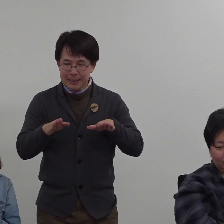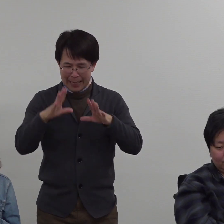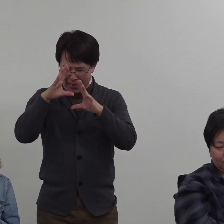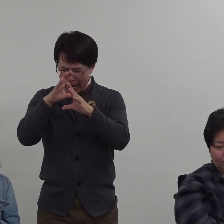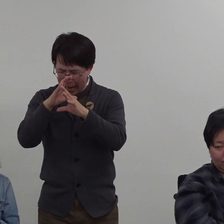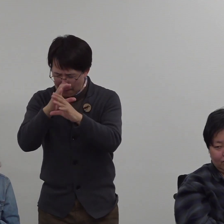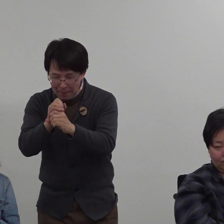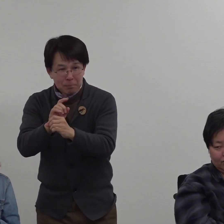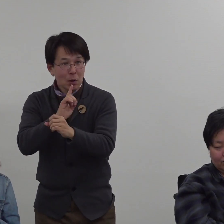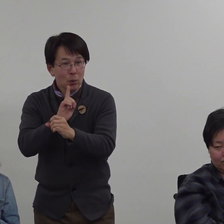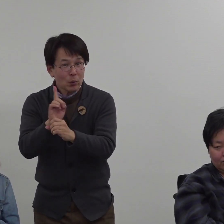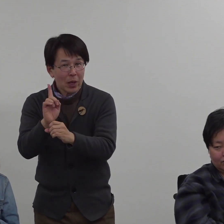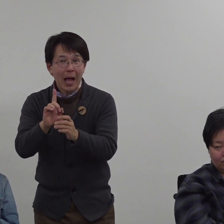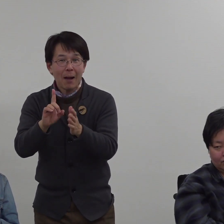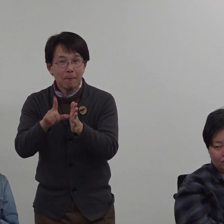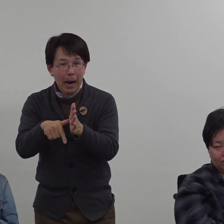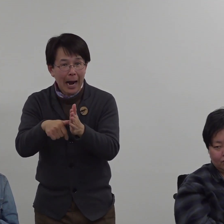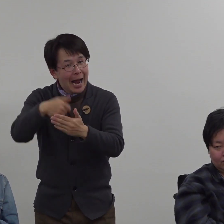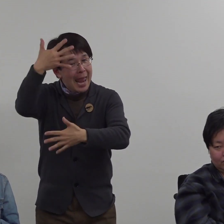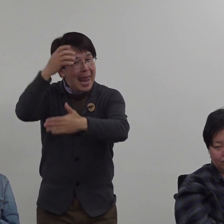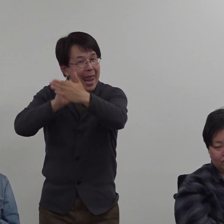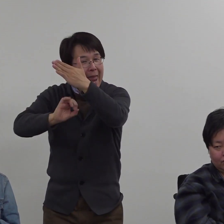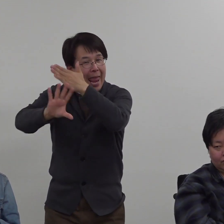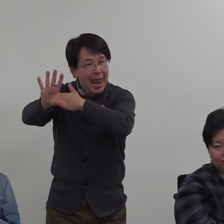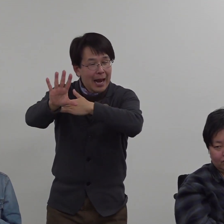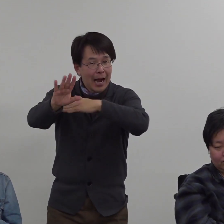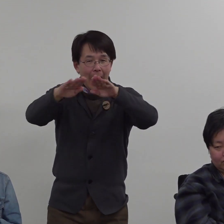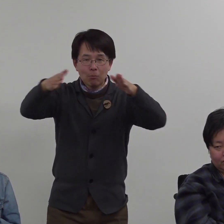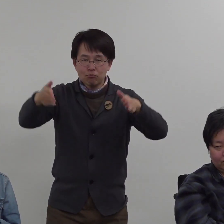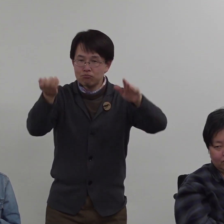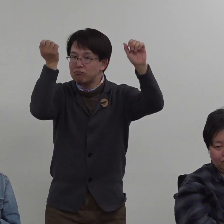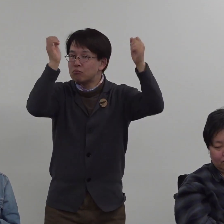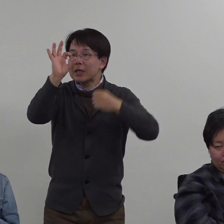やっぱり映画や舞台を見ることです